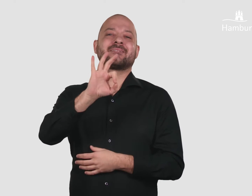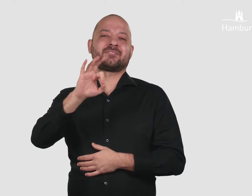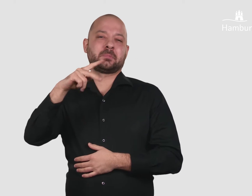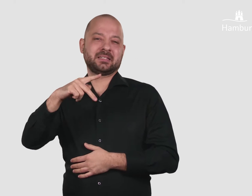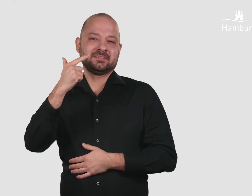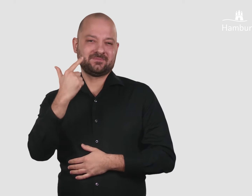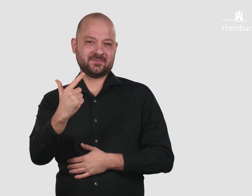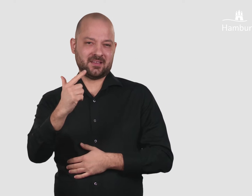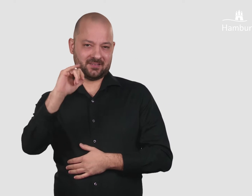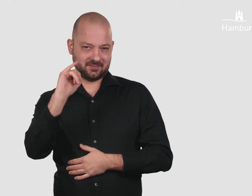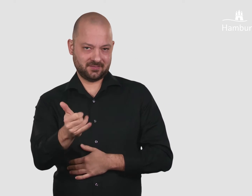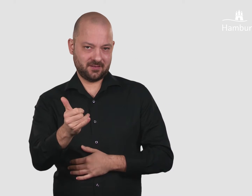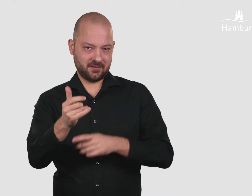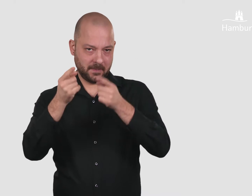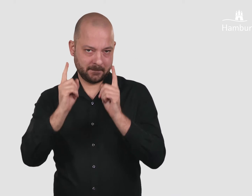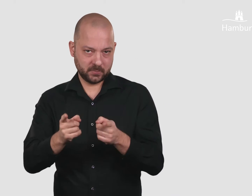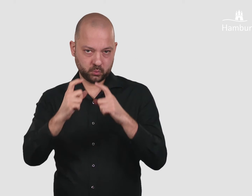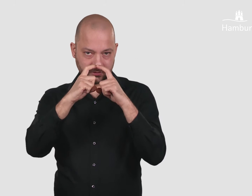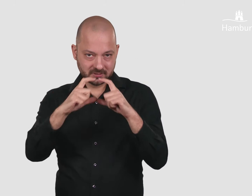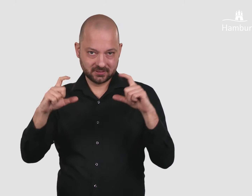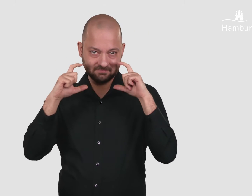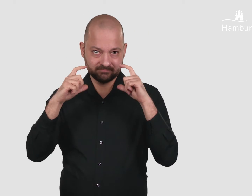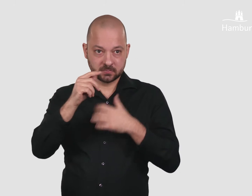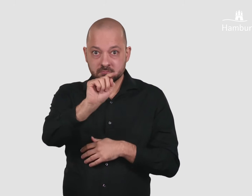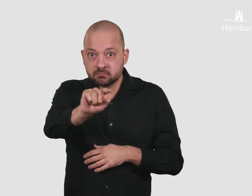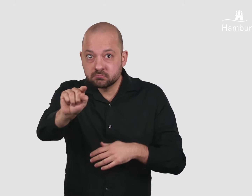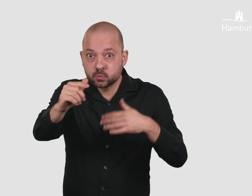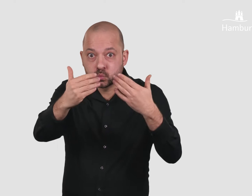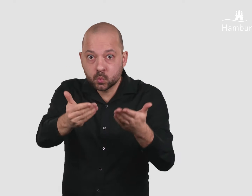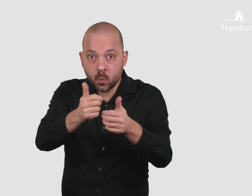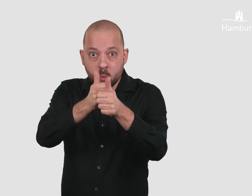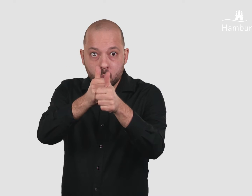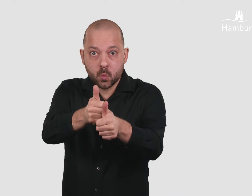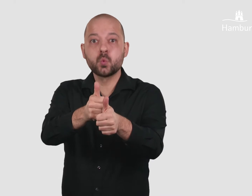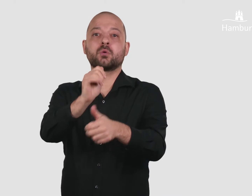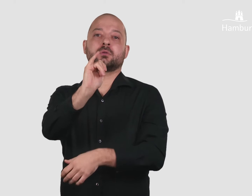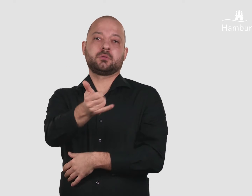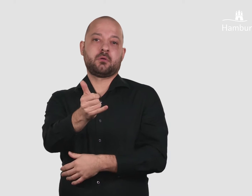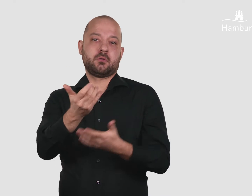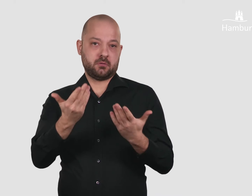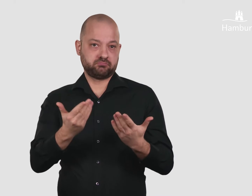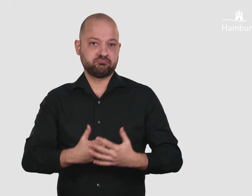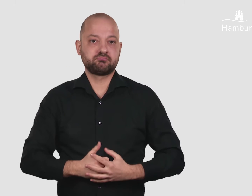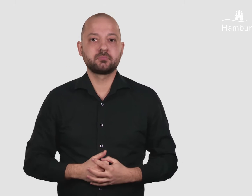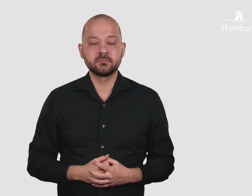eine FFP2-Maske tragen, wenn dies vorgeschrieben ist.